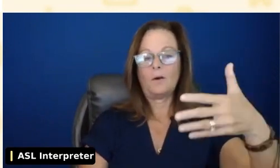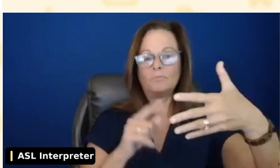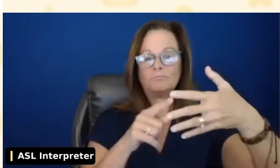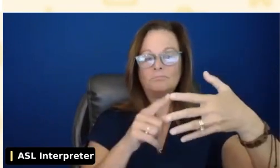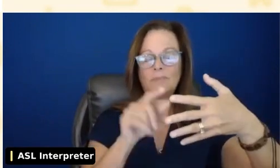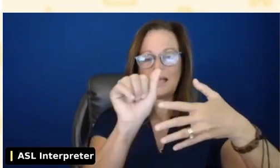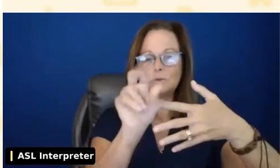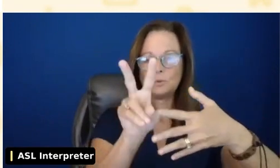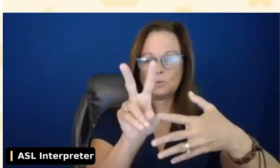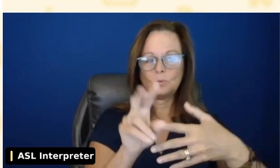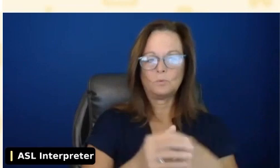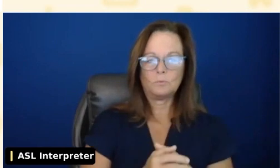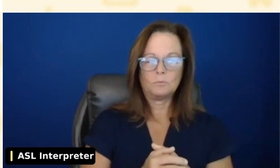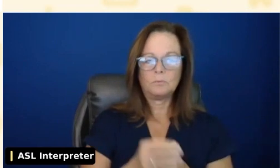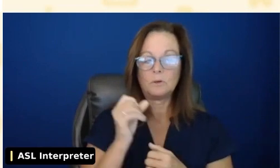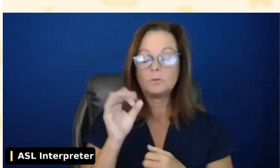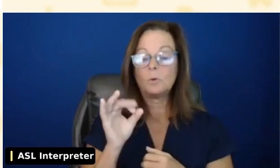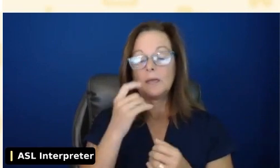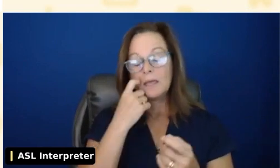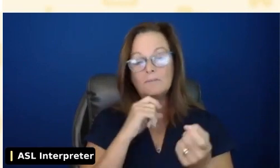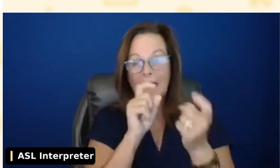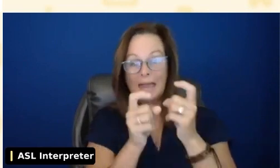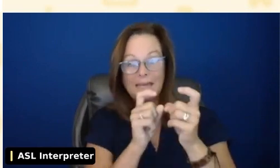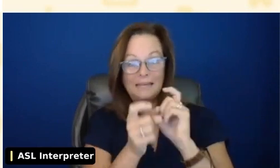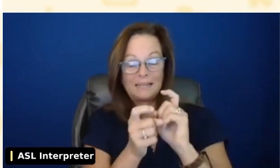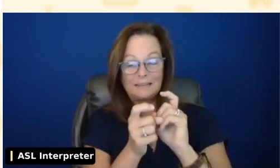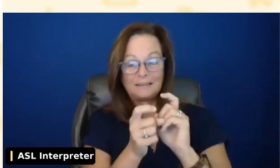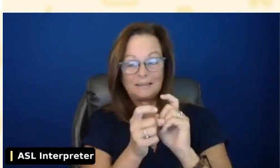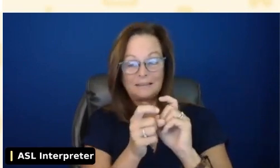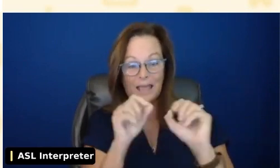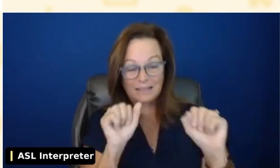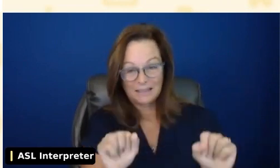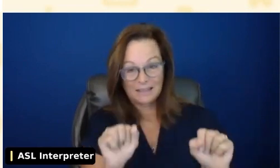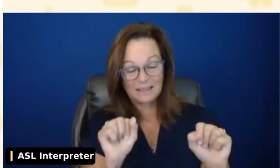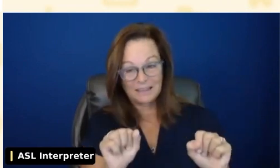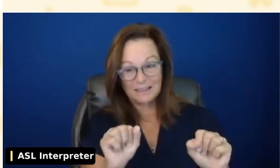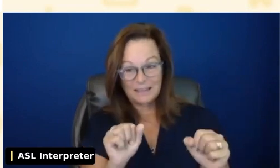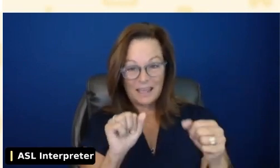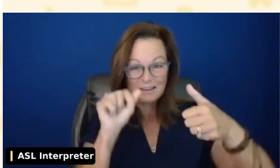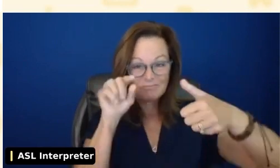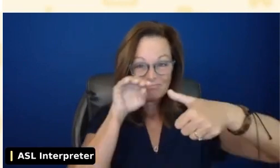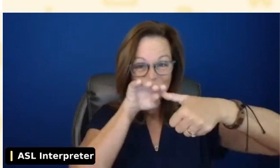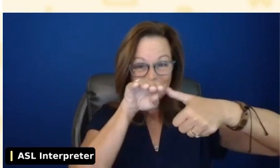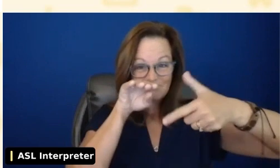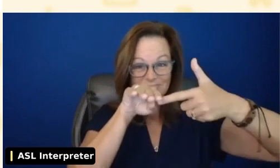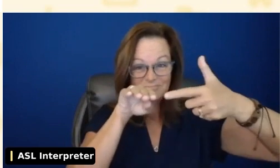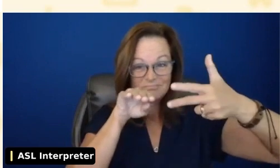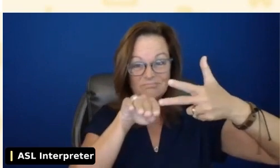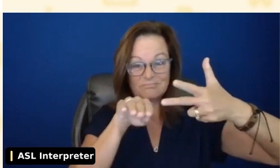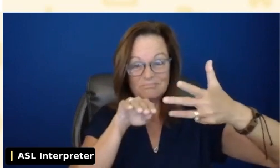Entonces, si estoy editando contenido, ¿puedo acceder a todos los diferentes elementos?